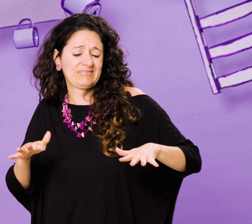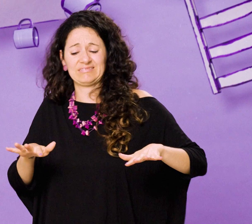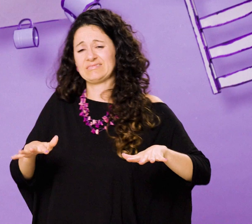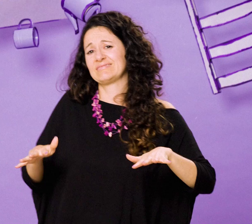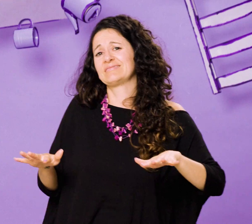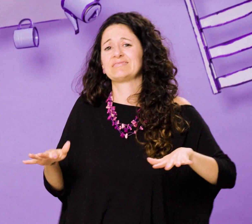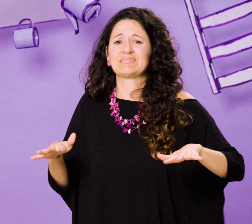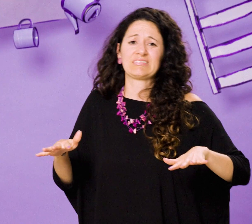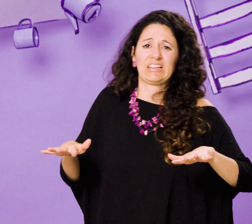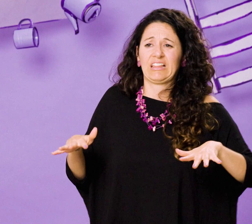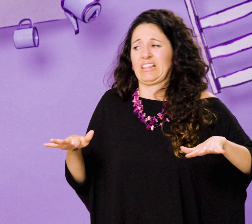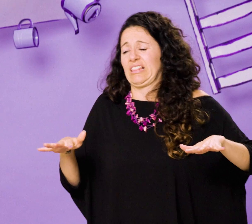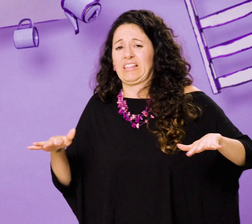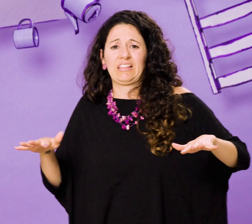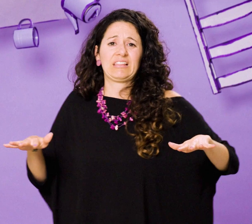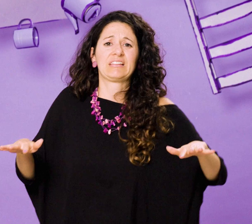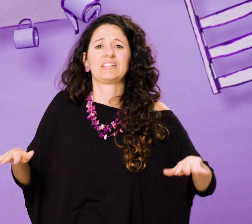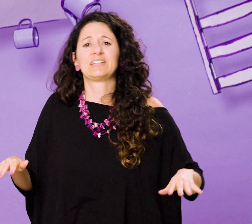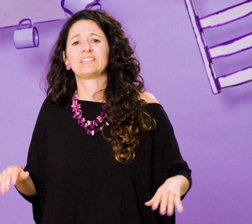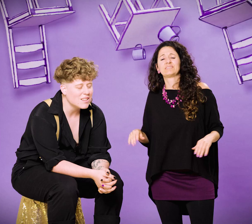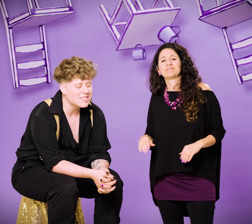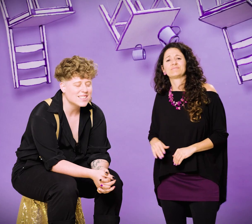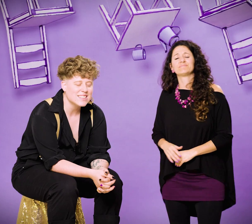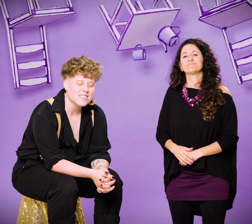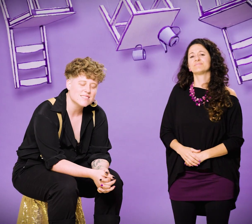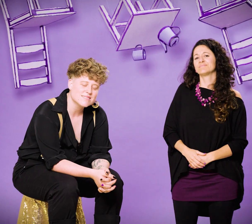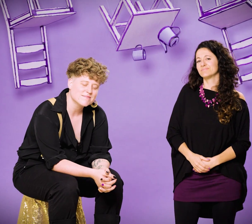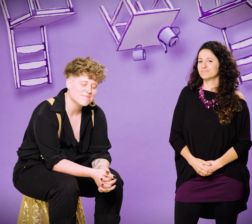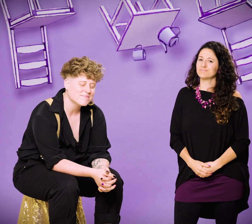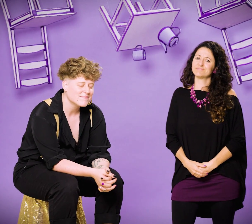Explose dans ma poitrine